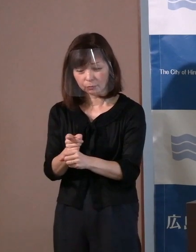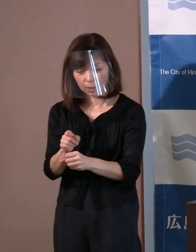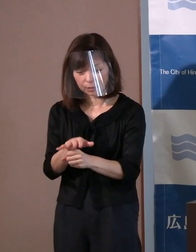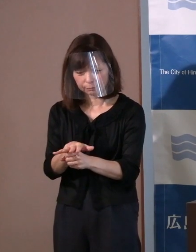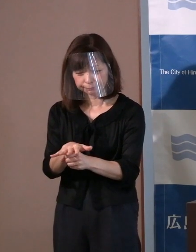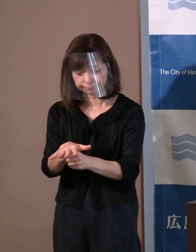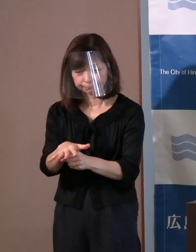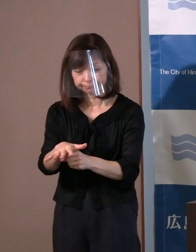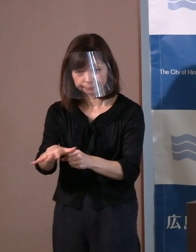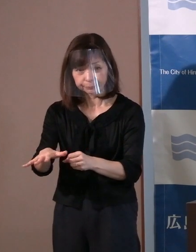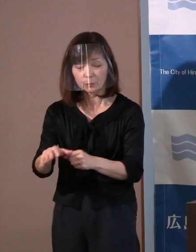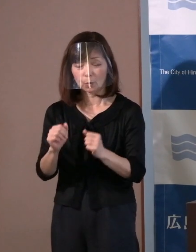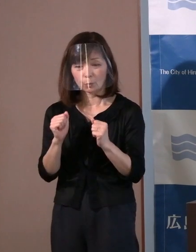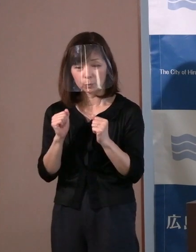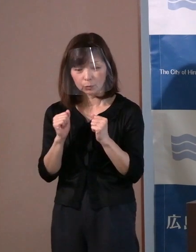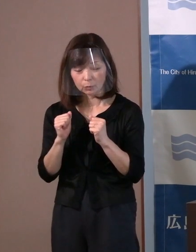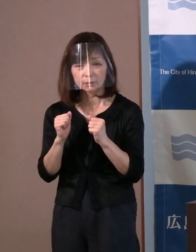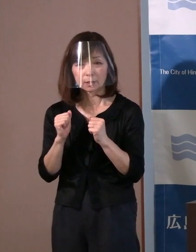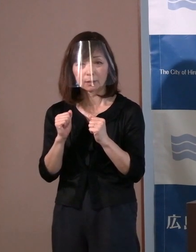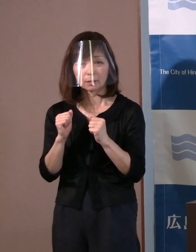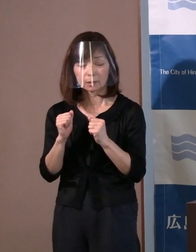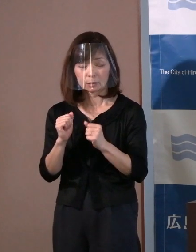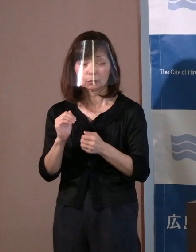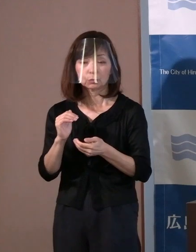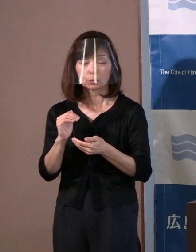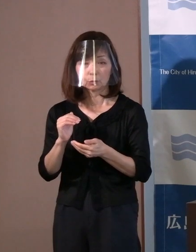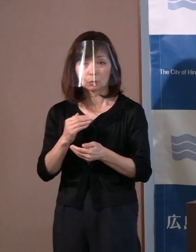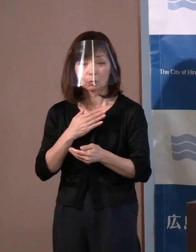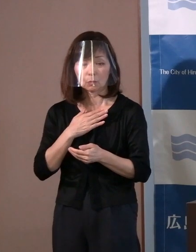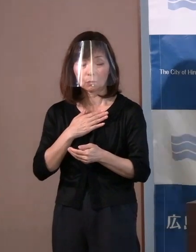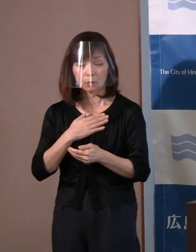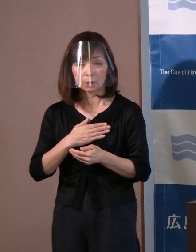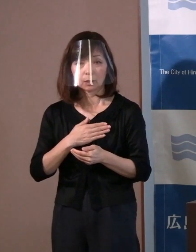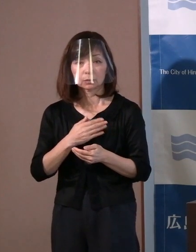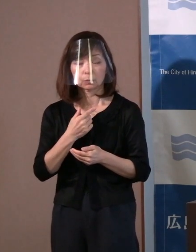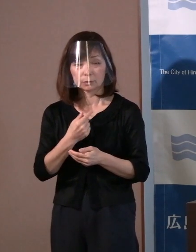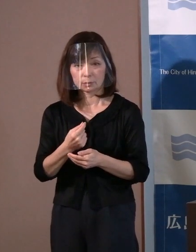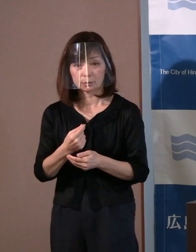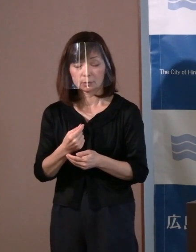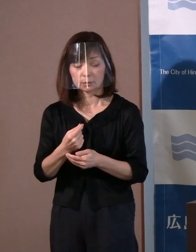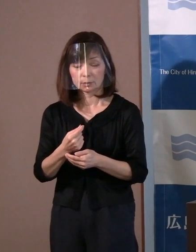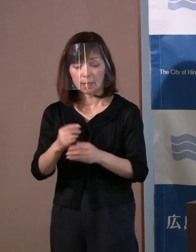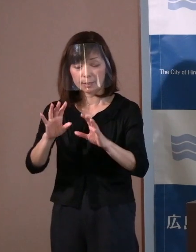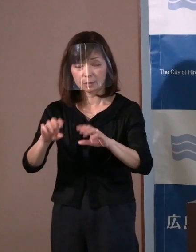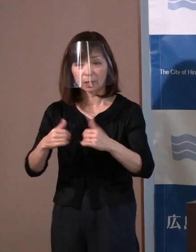かつそういった､その被爆者というのは ご自身のことも考えるけれども､